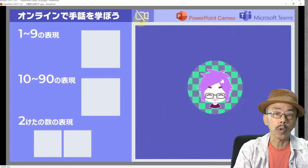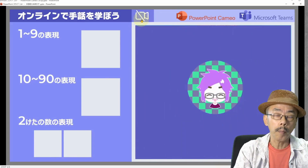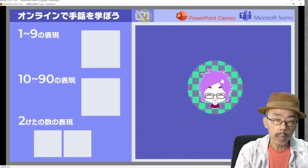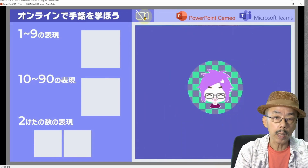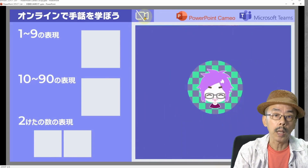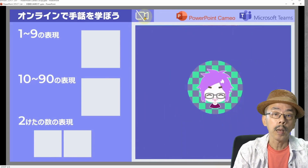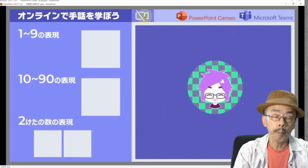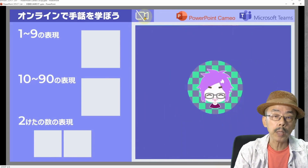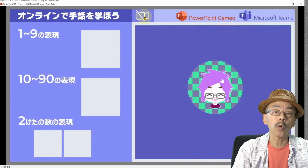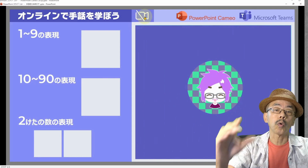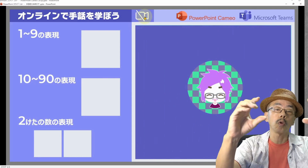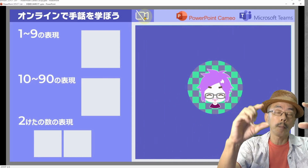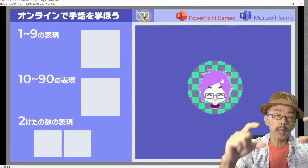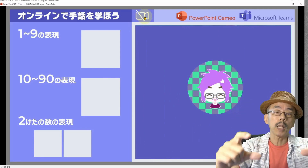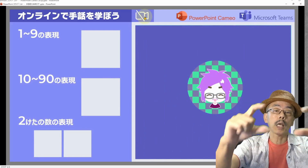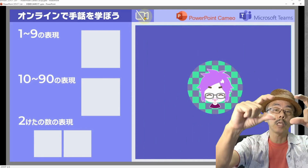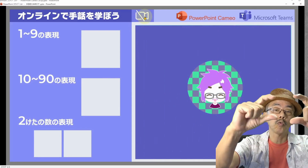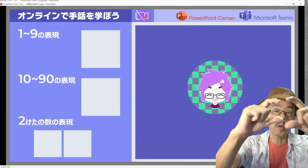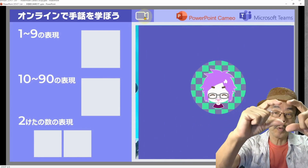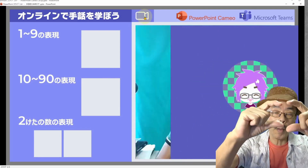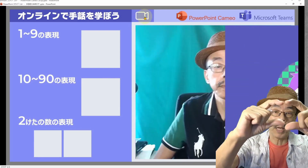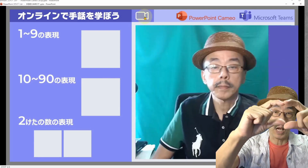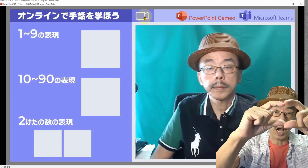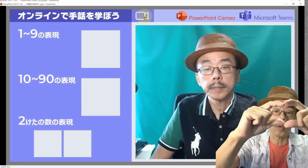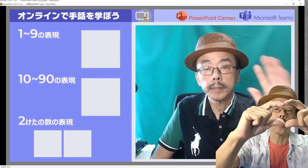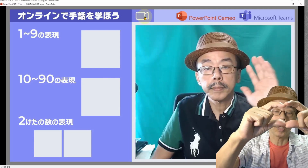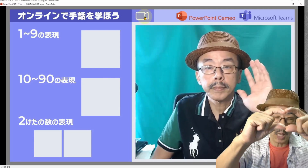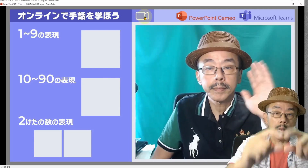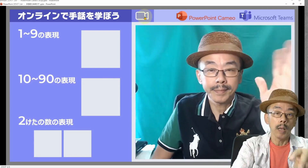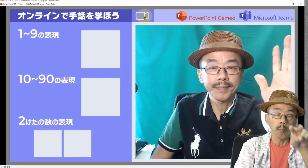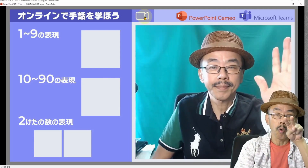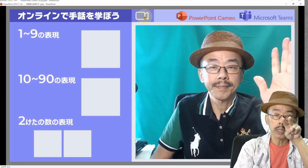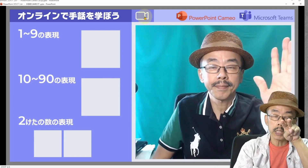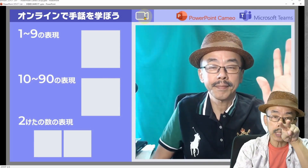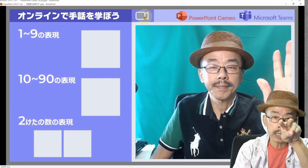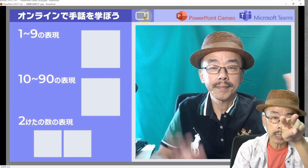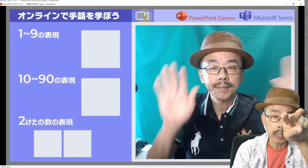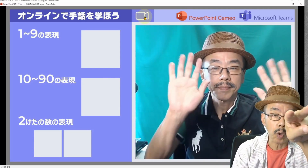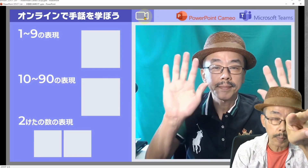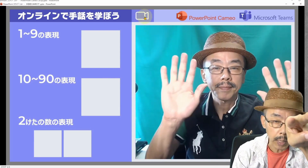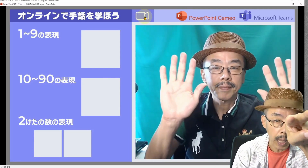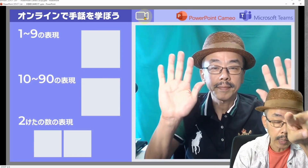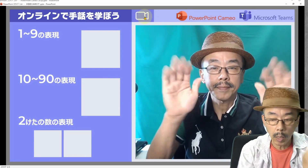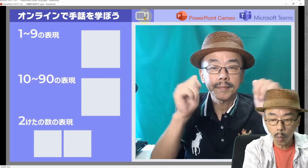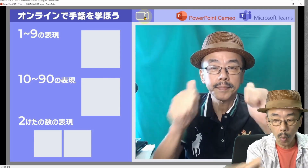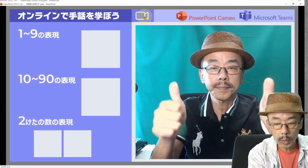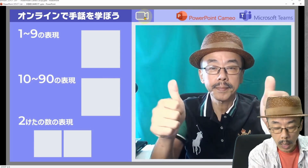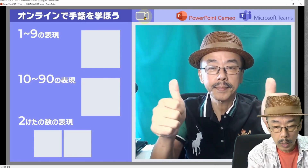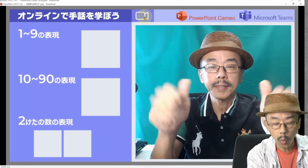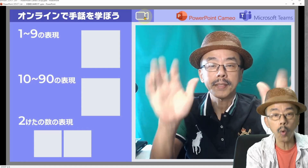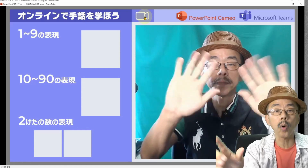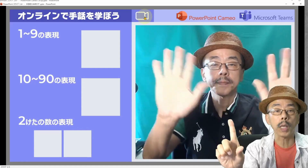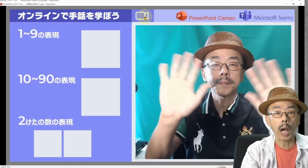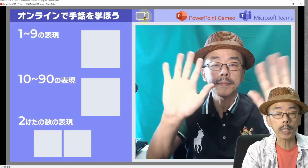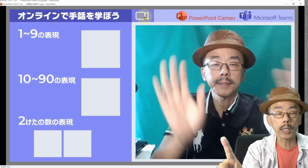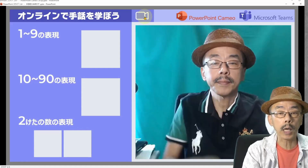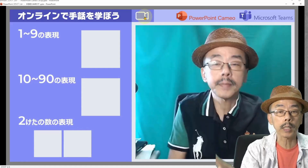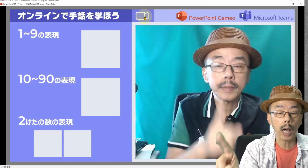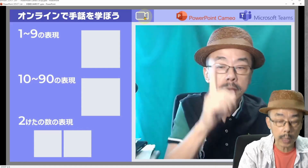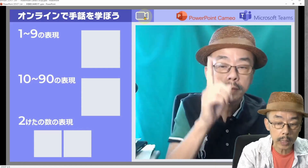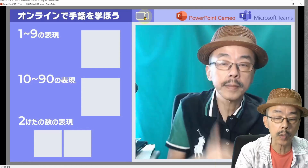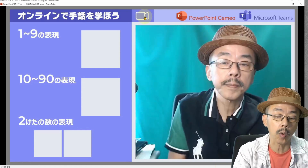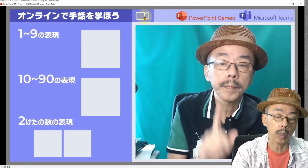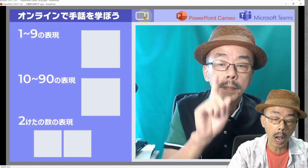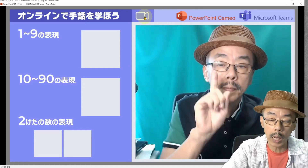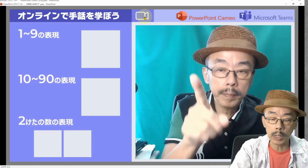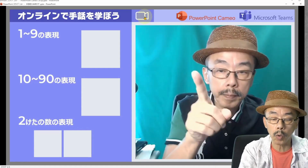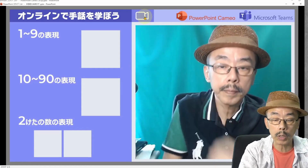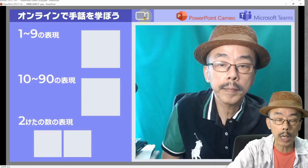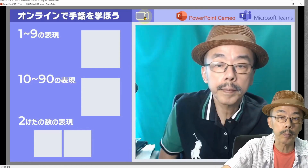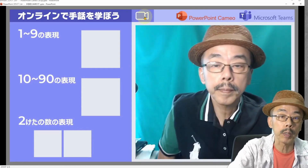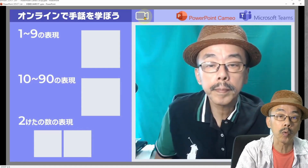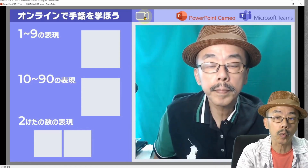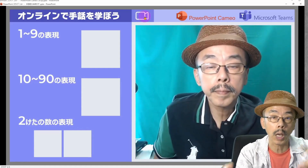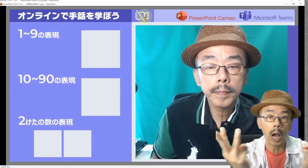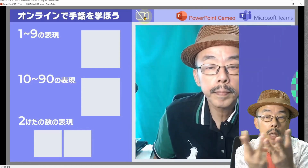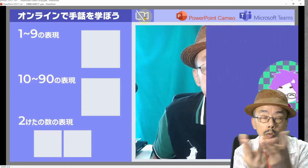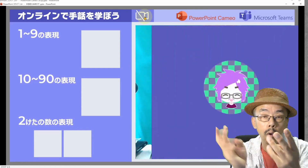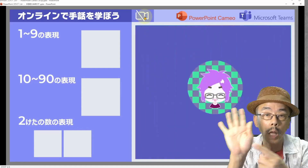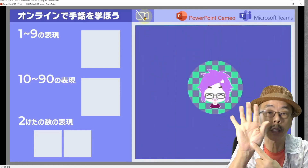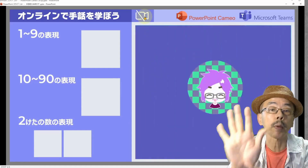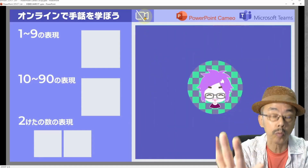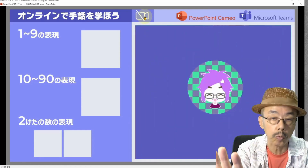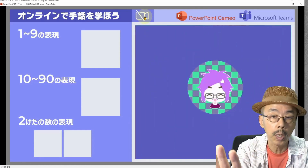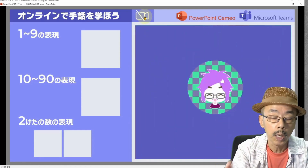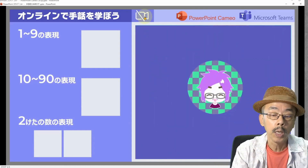これ、パソコンの真ん中にあるWebカメラを見つめて、そして、マウスで開始のタイミングのところをクリックしてます。